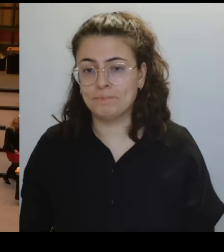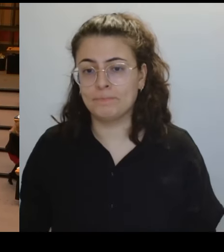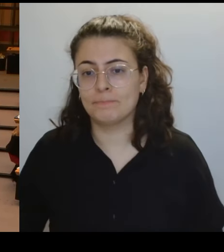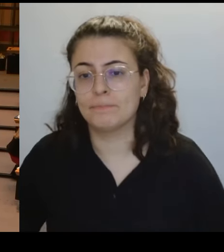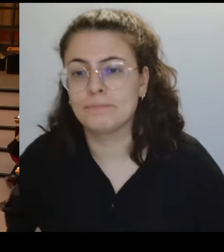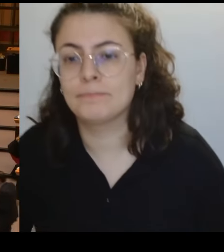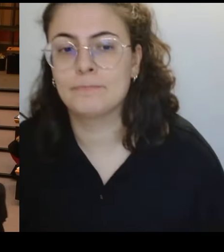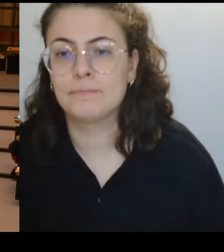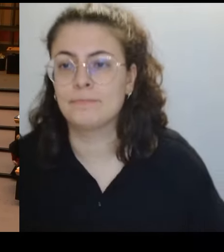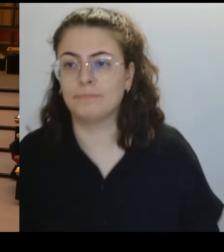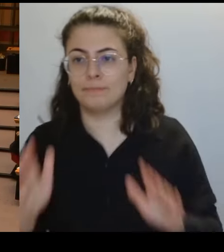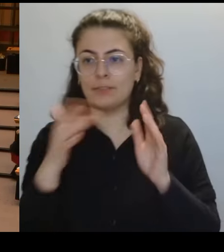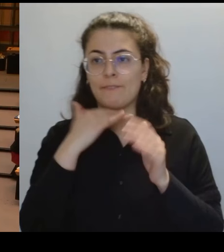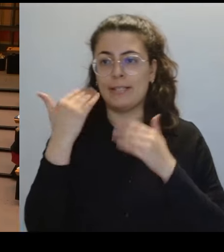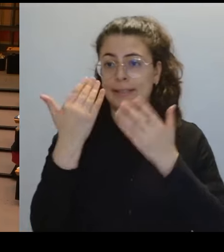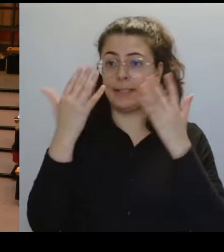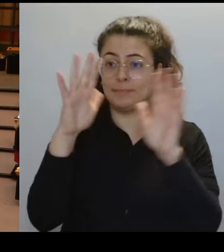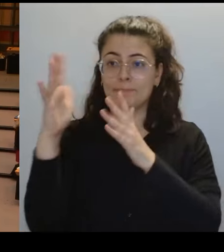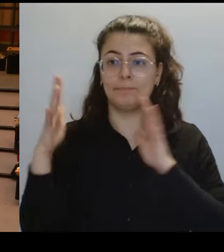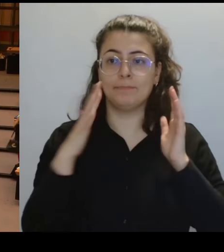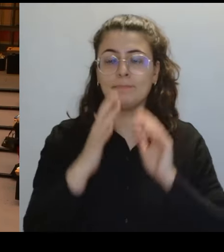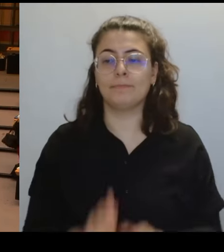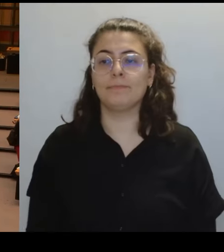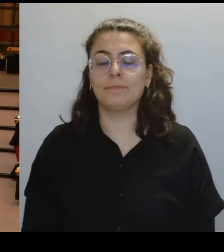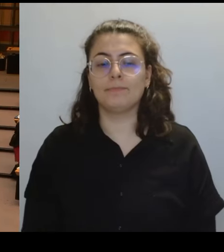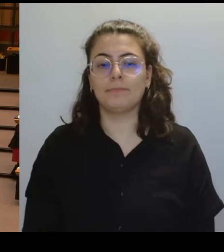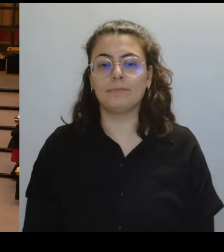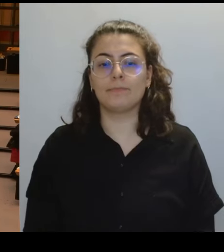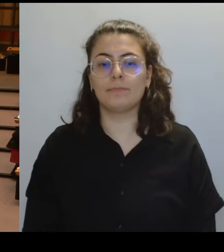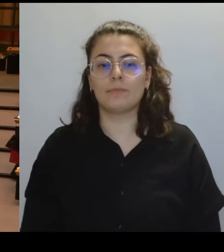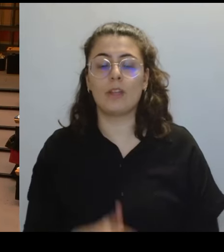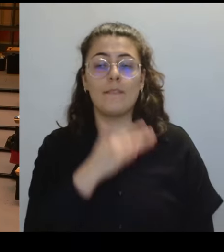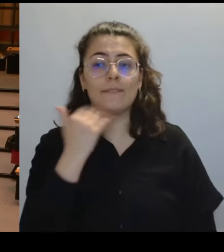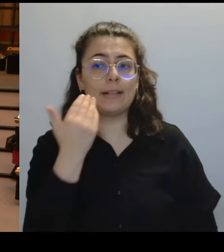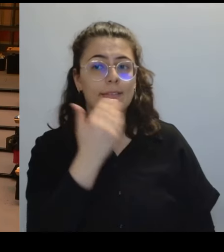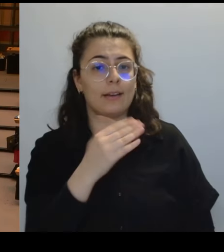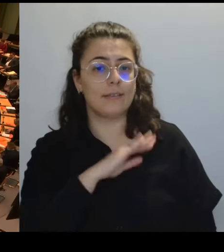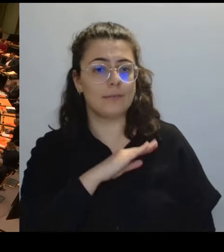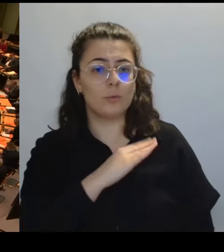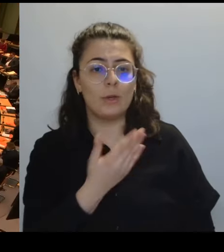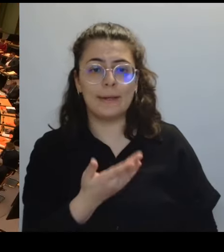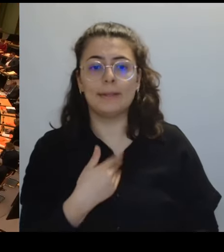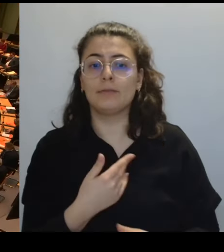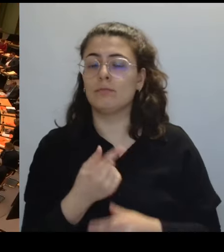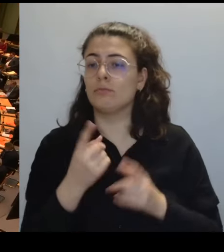(Beifall) (Rednerwechsel) Vielen Dank, Herr Kollege. Für die Fraktion Bündnis 90/Die Grünen hat die Kollegin Kapek jetzt das Wort.